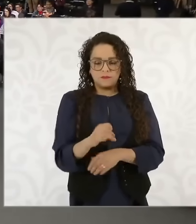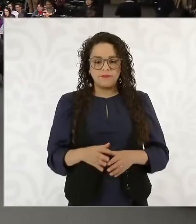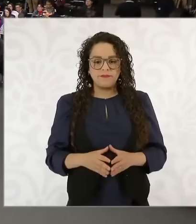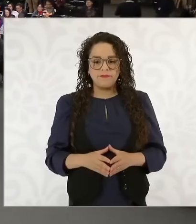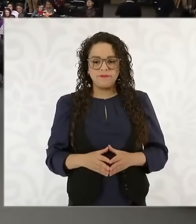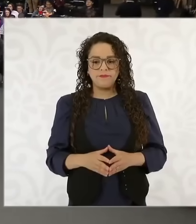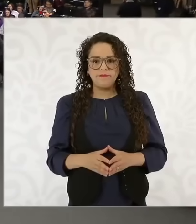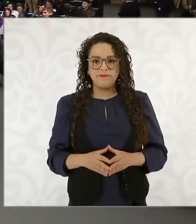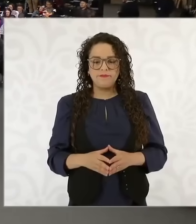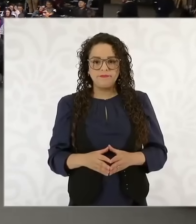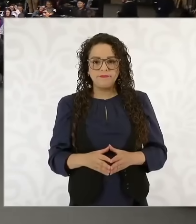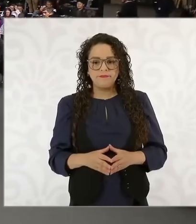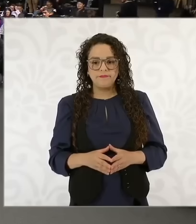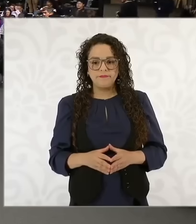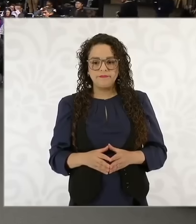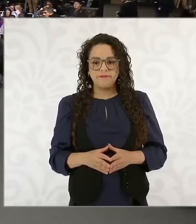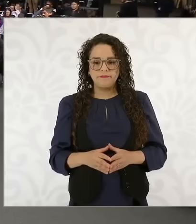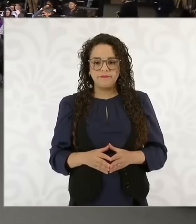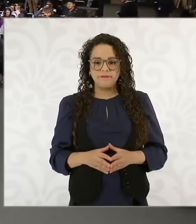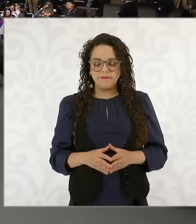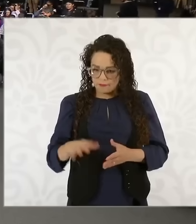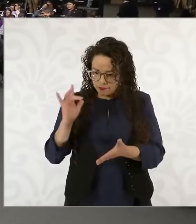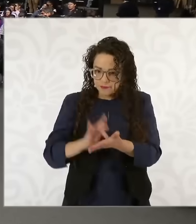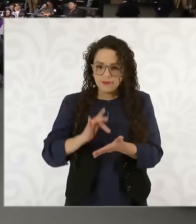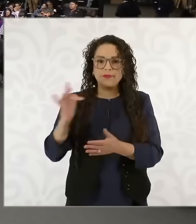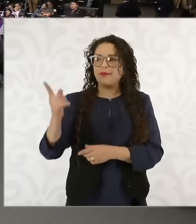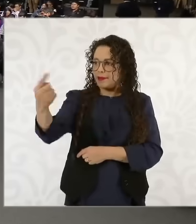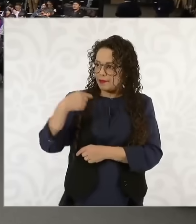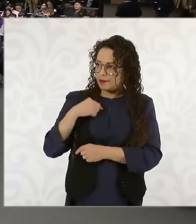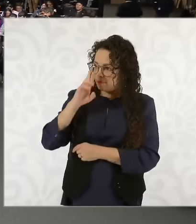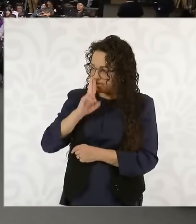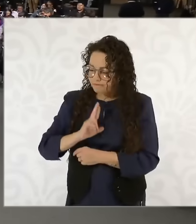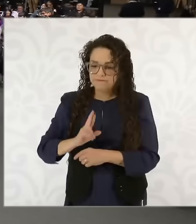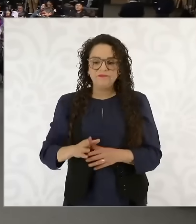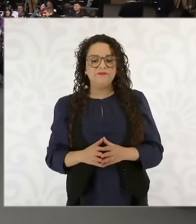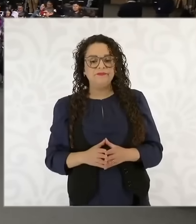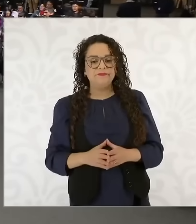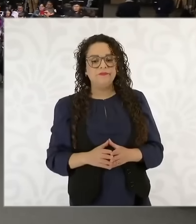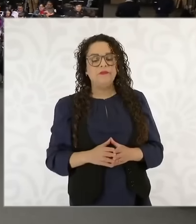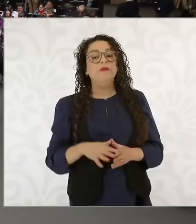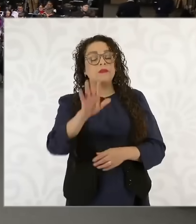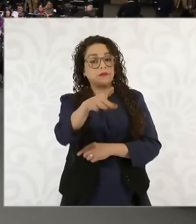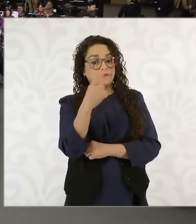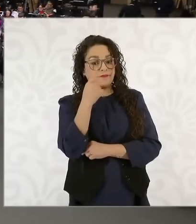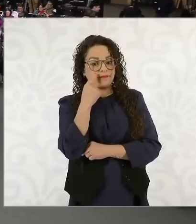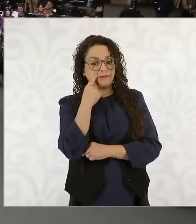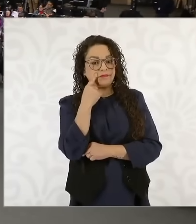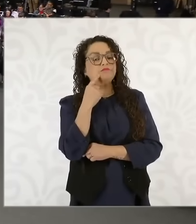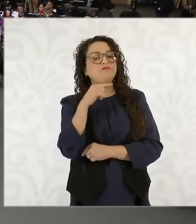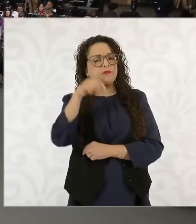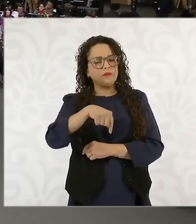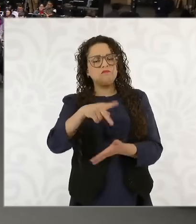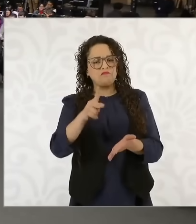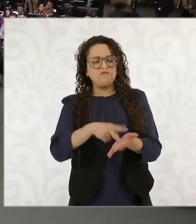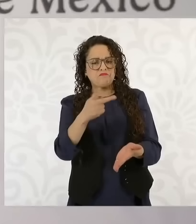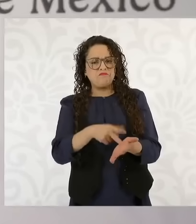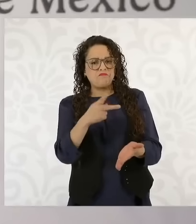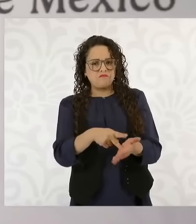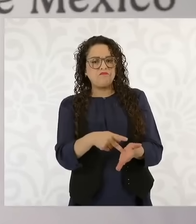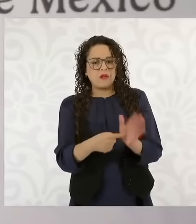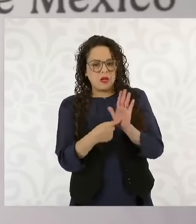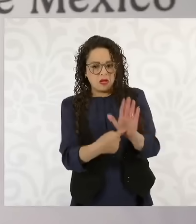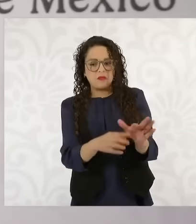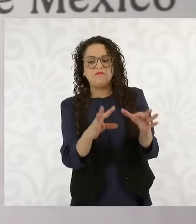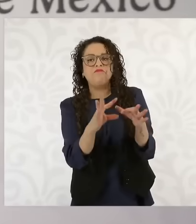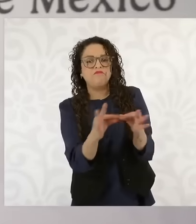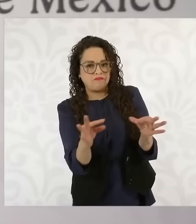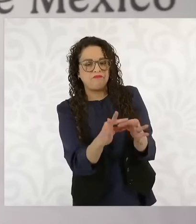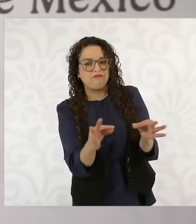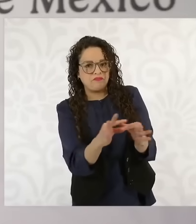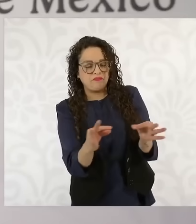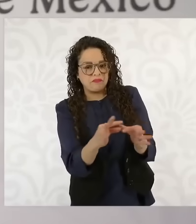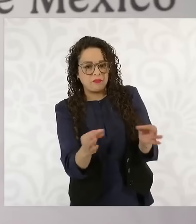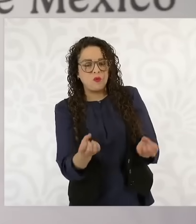una segunda. Tienes razón. El lo hemos platicado aquí varias veces eh durante muchos años en la